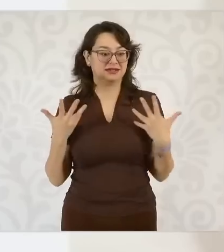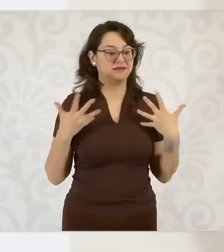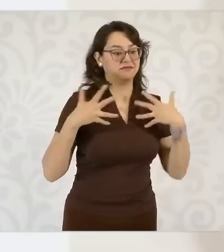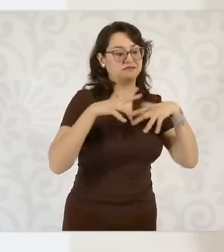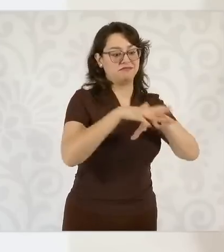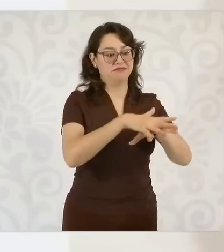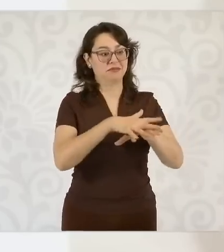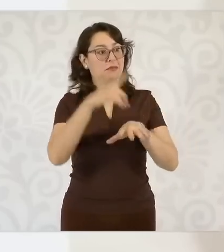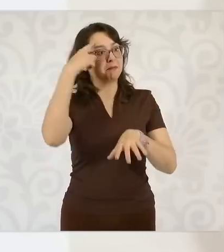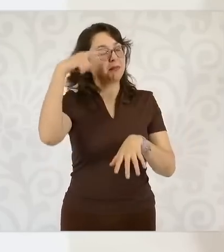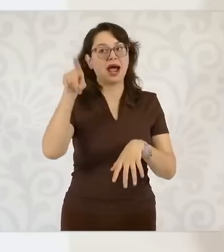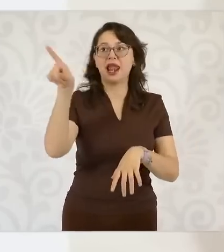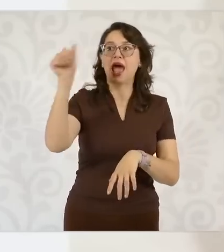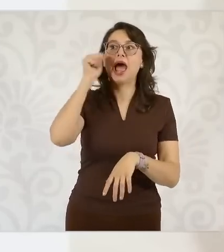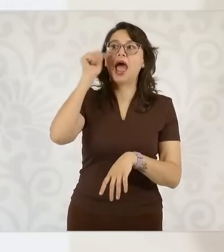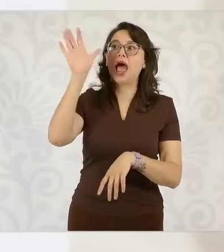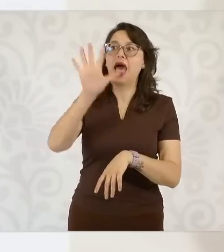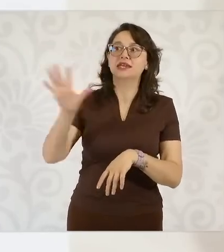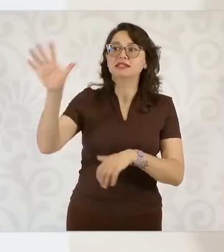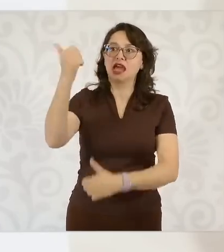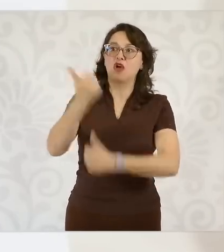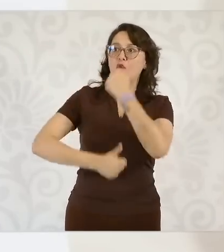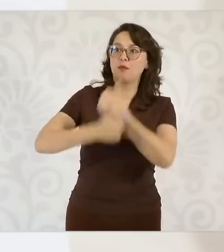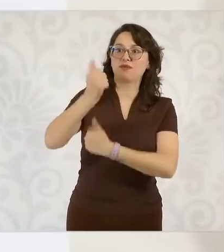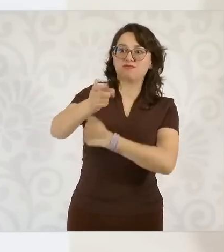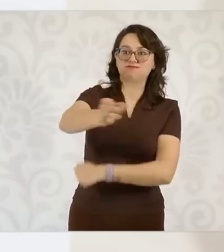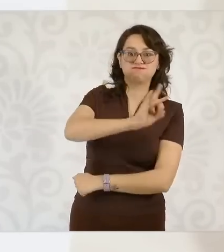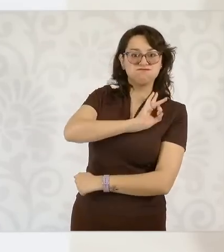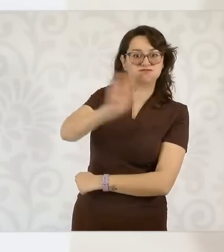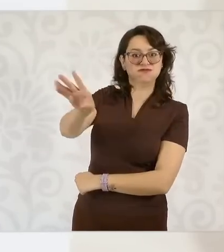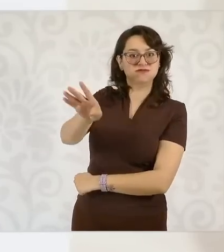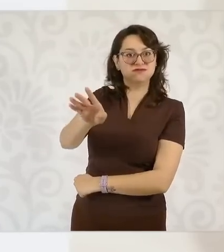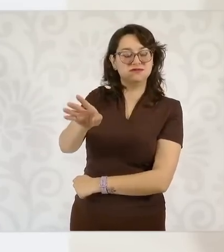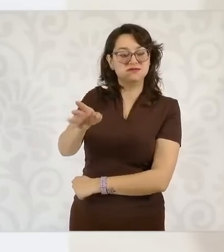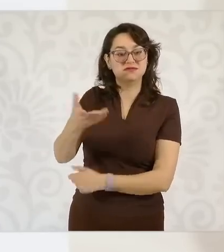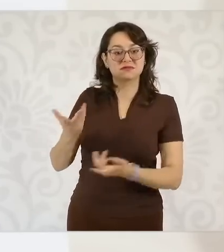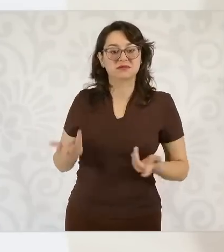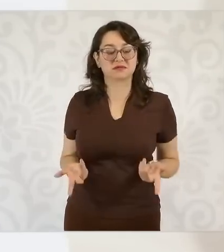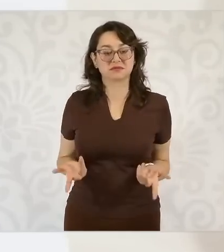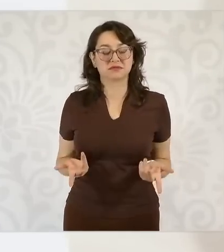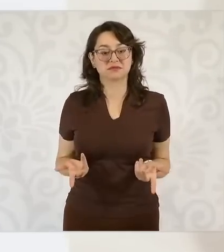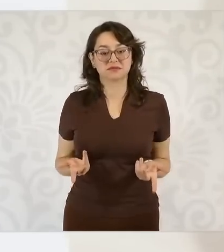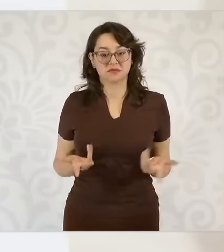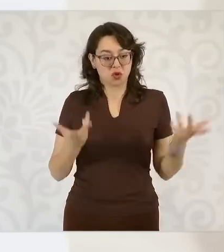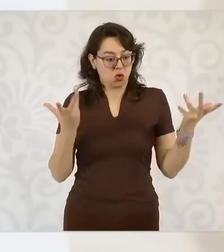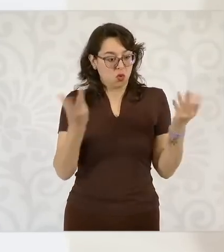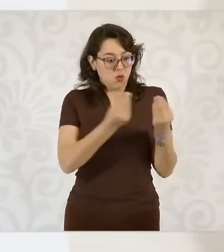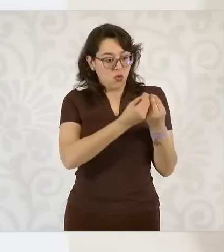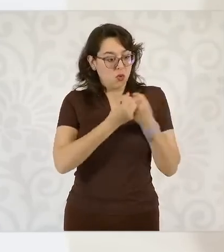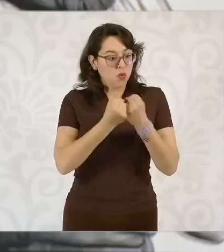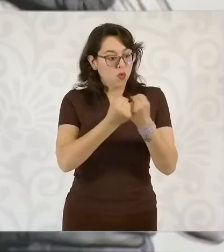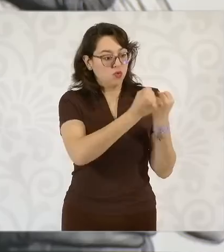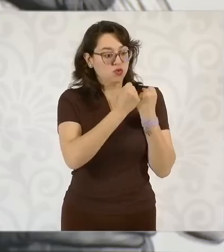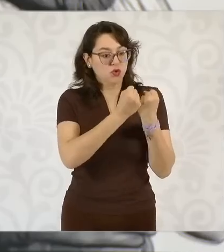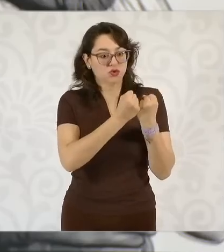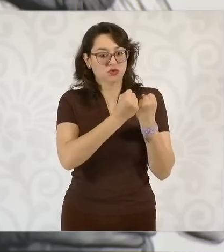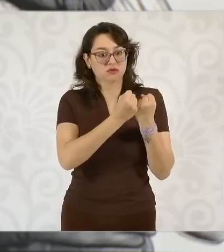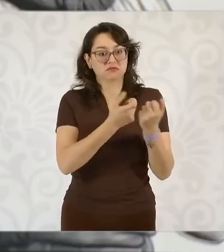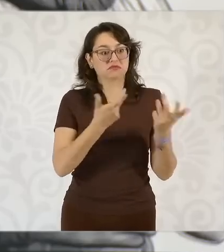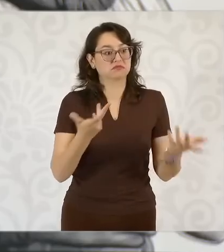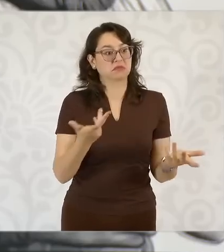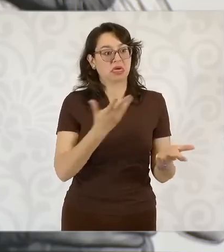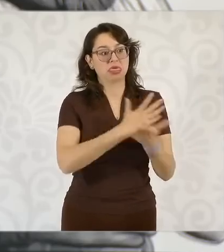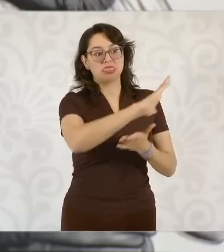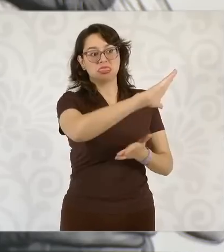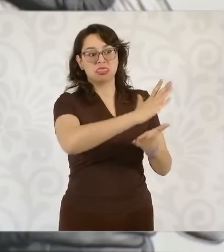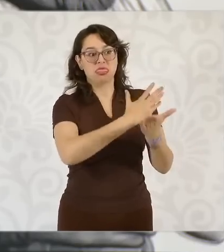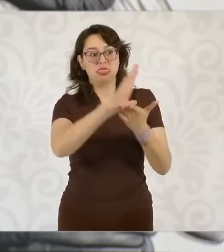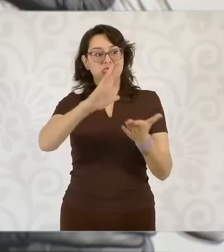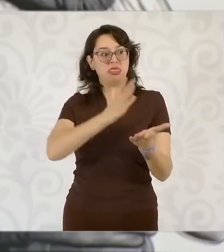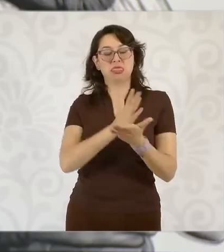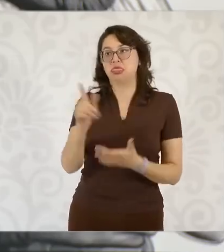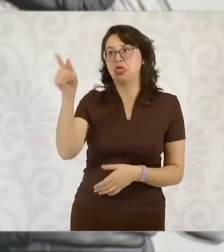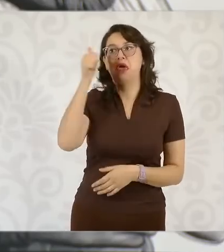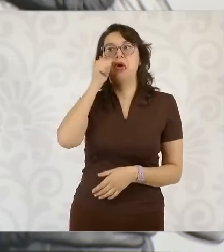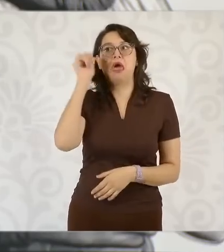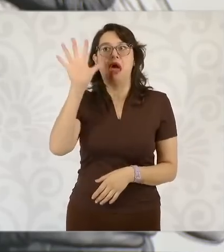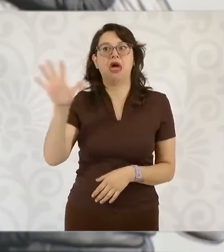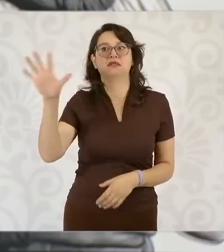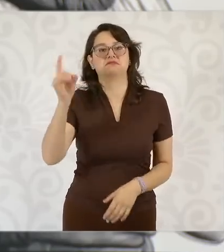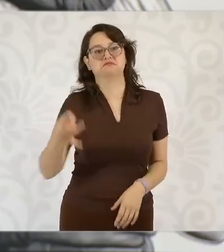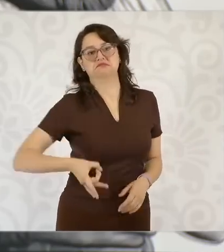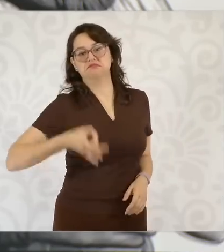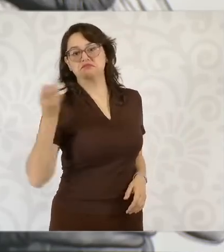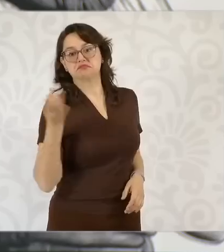Asia porque juntos nos fortalecemos separados no nos fortalecemos no es solo que todo se vaya a